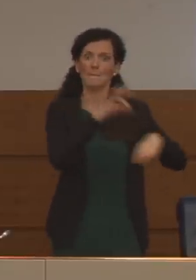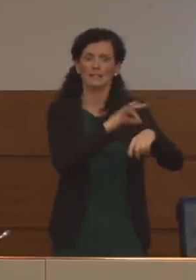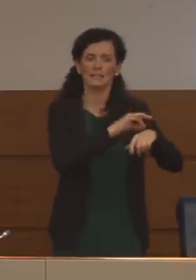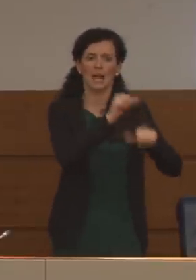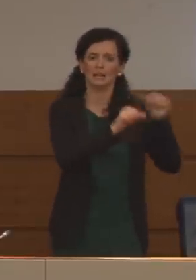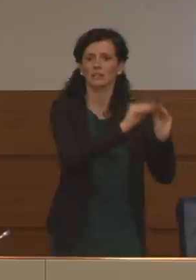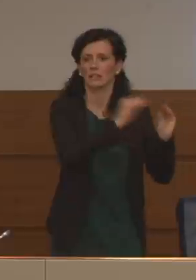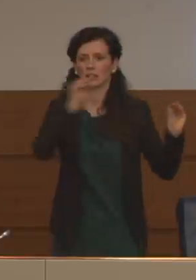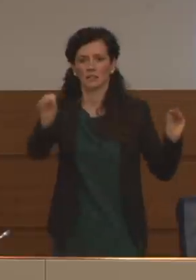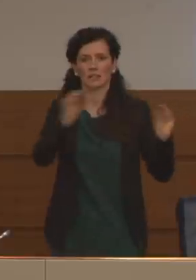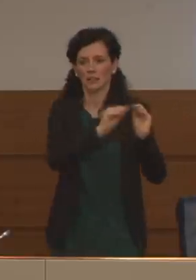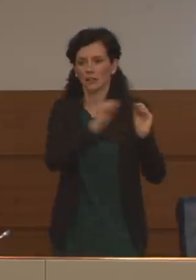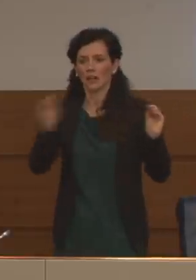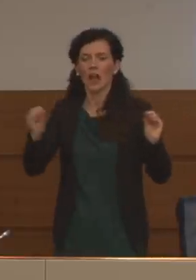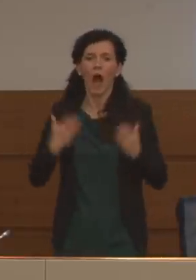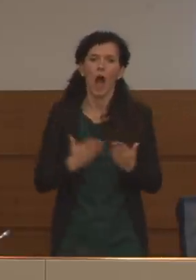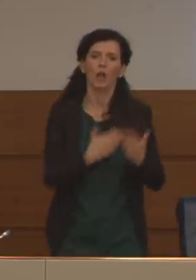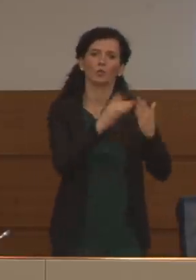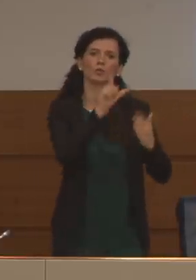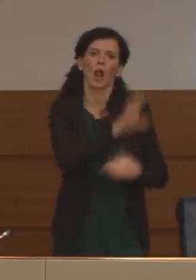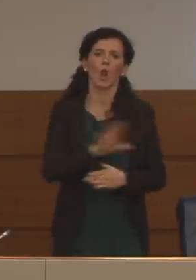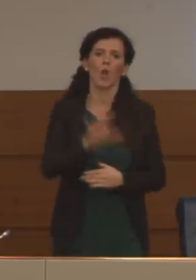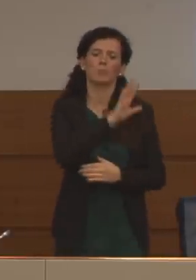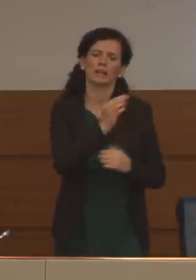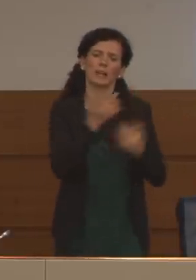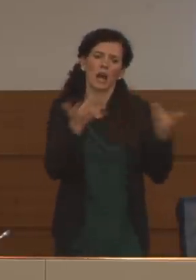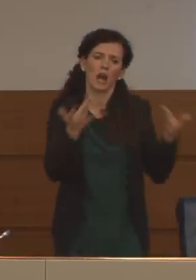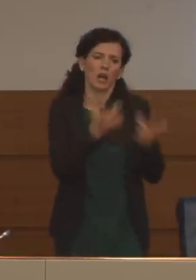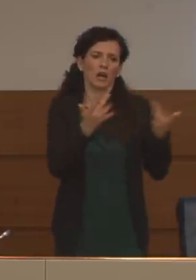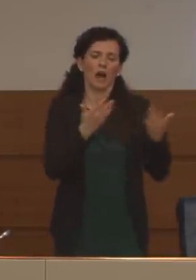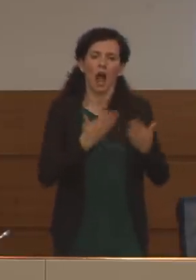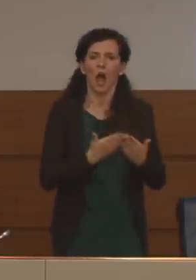regione Lombardia. Io non ho avuto notizie credo che